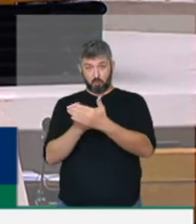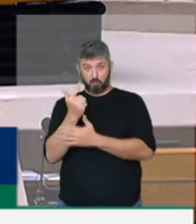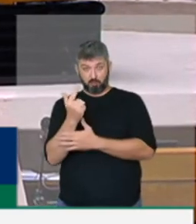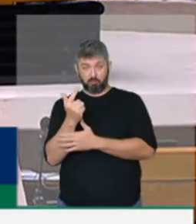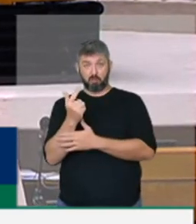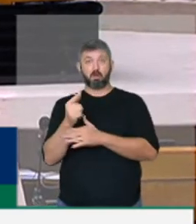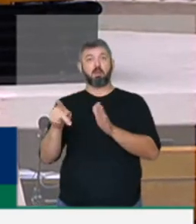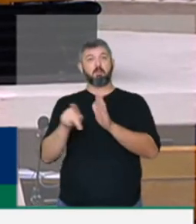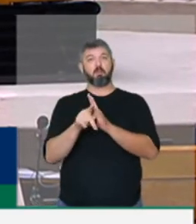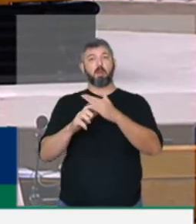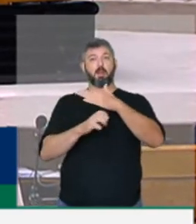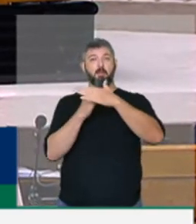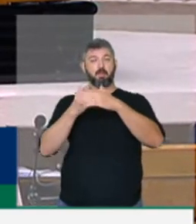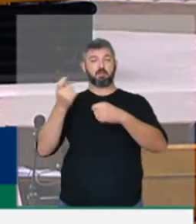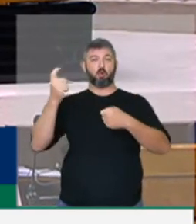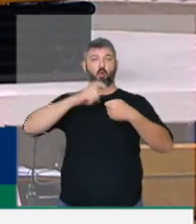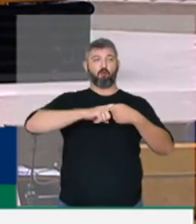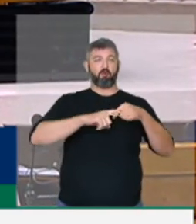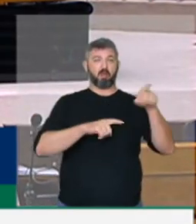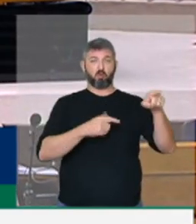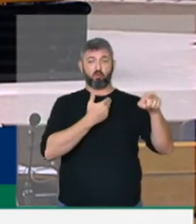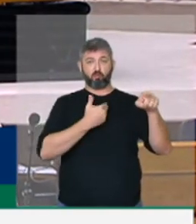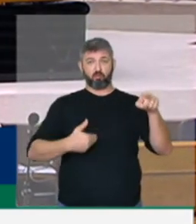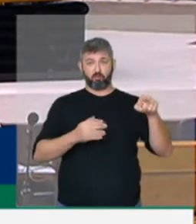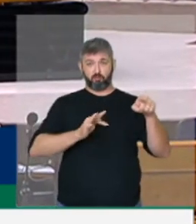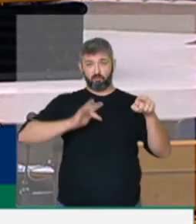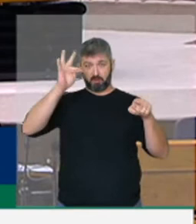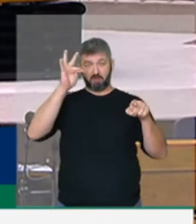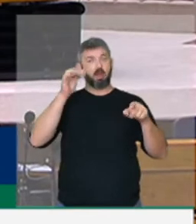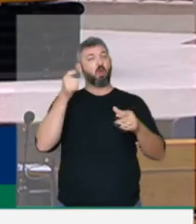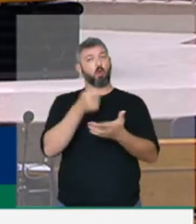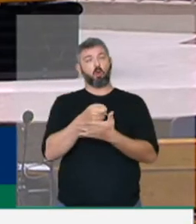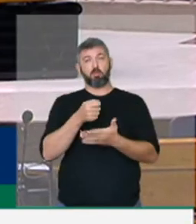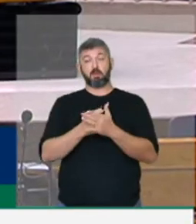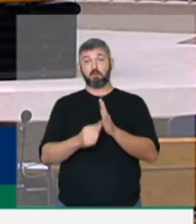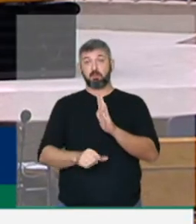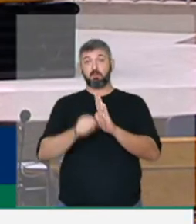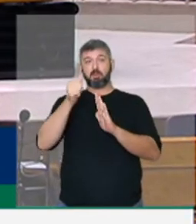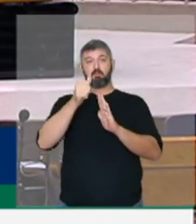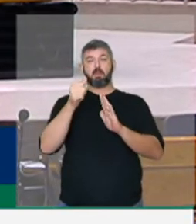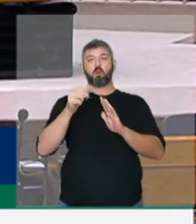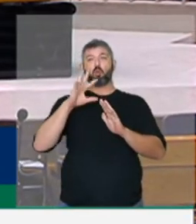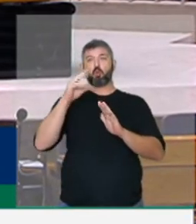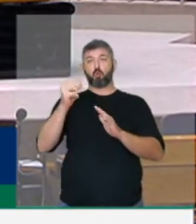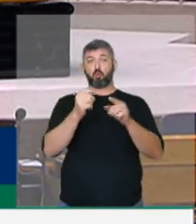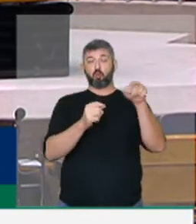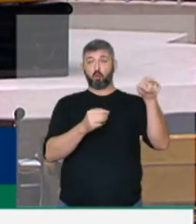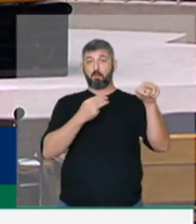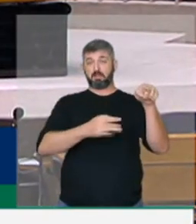NOS LABORATÓRIOS QUE JÁ VENDERAM AO GOVERNO FEDERAL ACESSO DEVERÁOCORRER DEPOIS QUE TODAS AS DOSES COMPRADAS PELO MINISTÉRIO DA SAÚDE FOREM ENTREGUES. EMPRESÁRIO